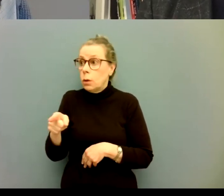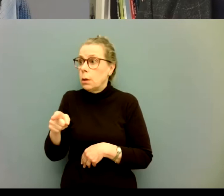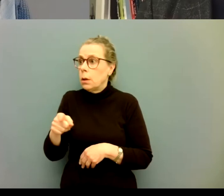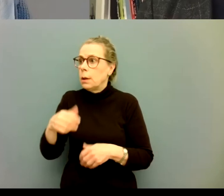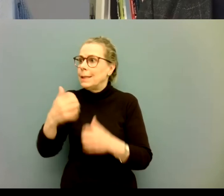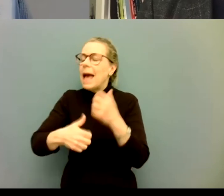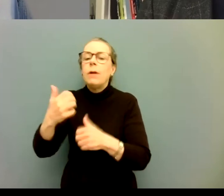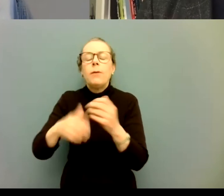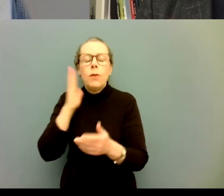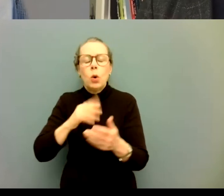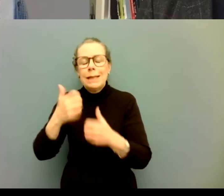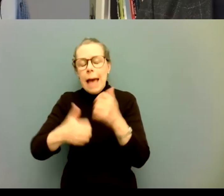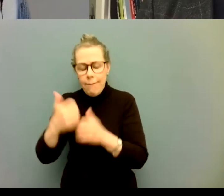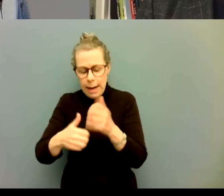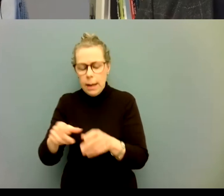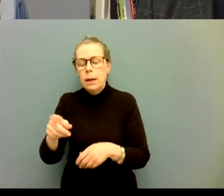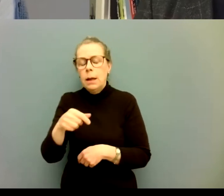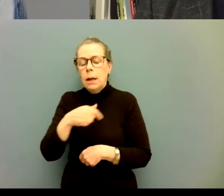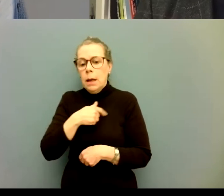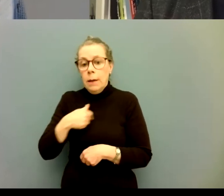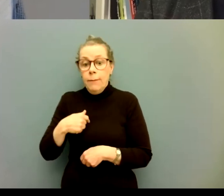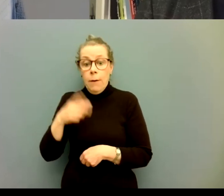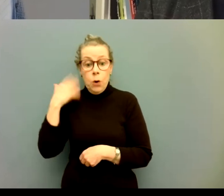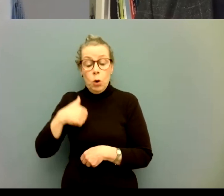att de var 500 anställda, en gång i tiden, men nu 250.